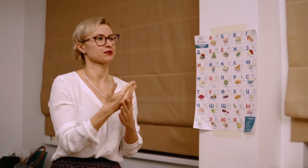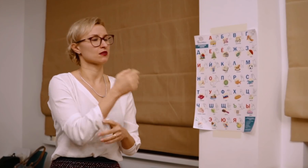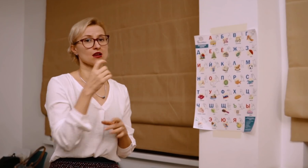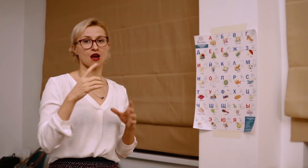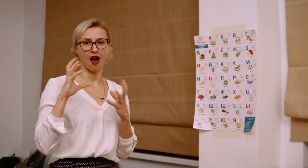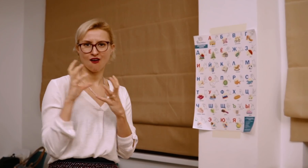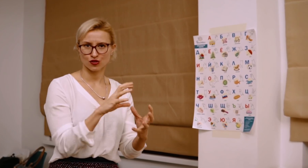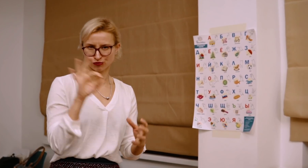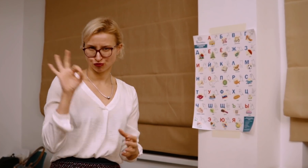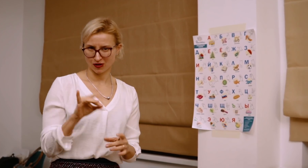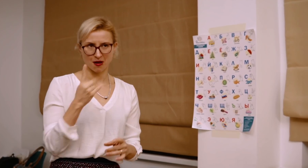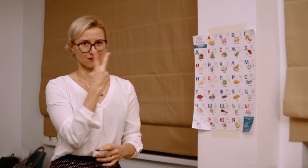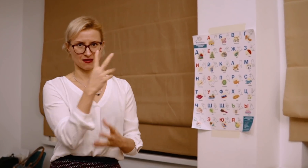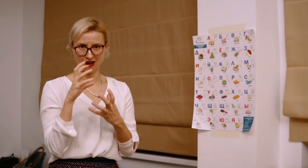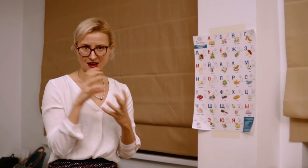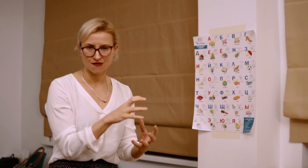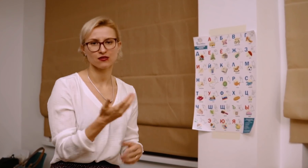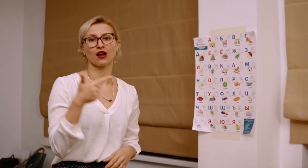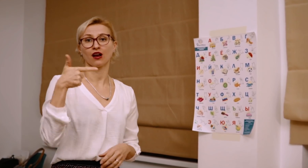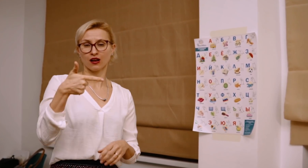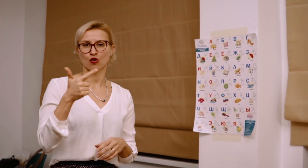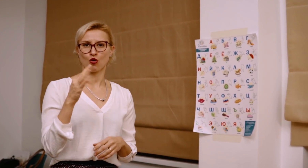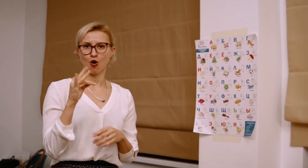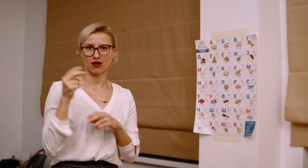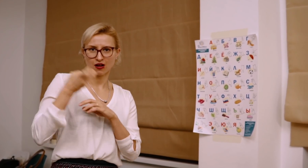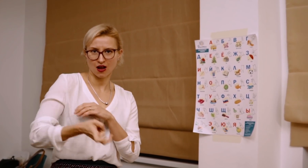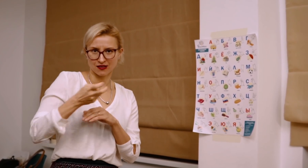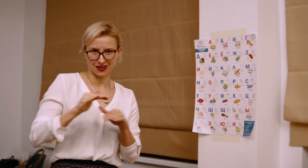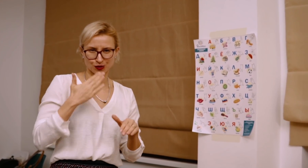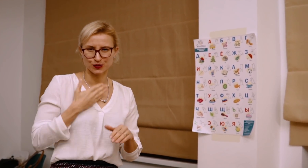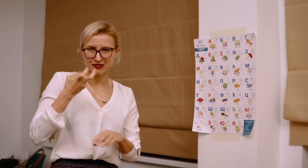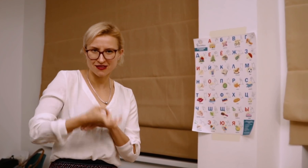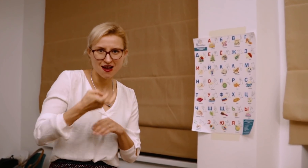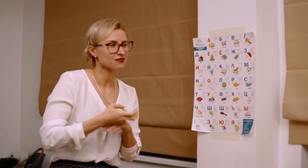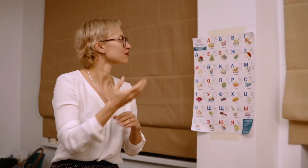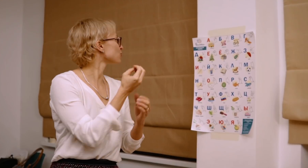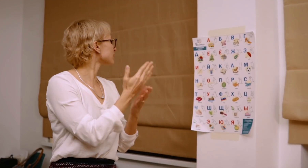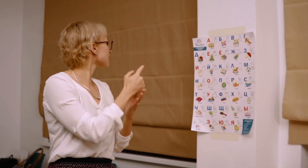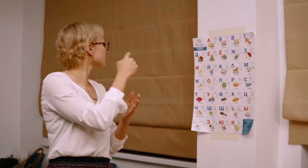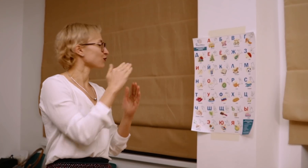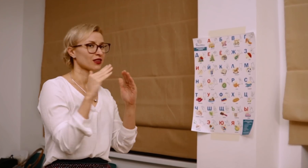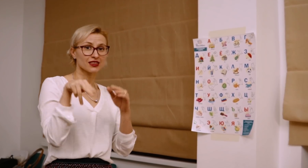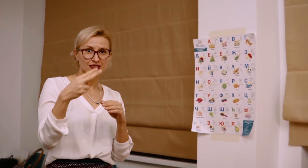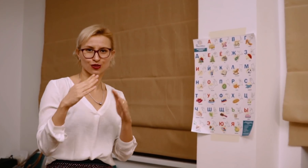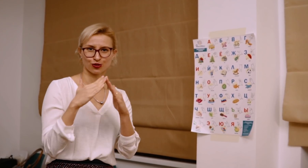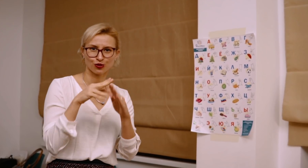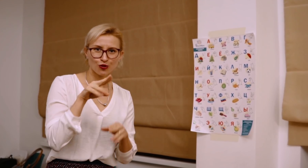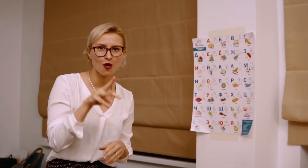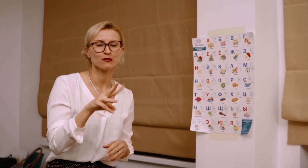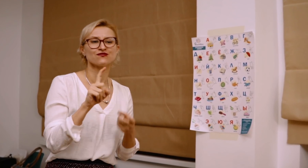А – автобус, Г – горка, Д – дом.